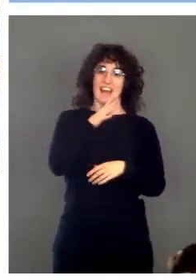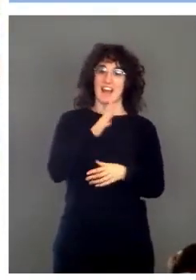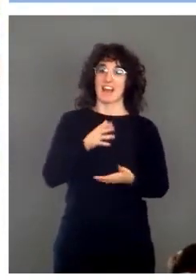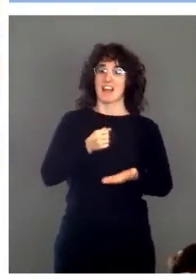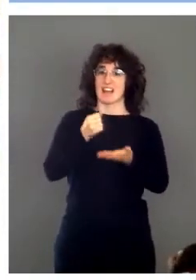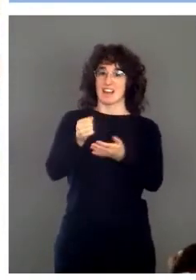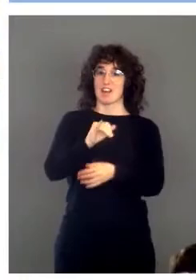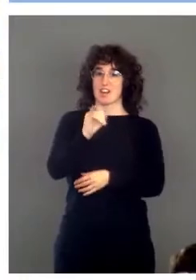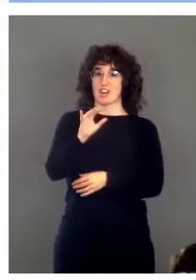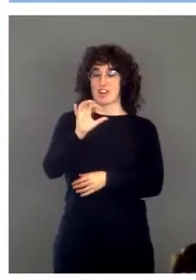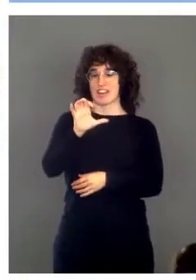Enhorabuena